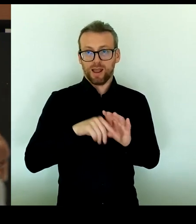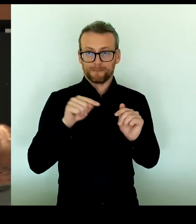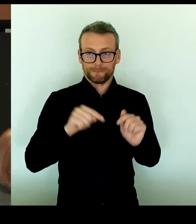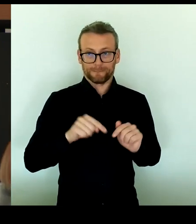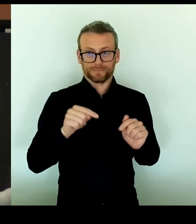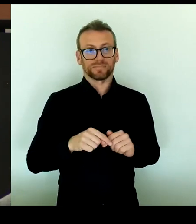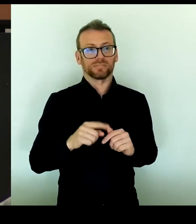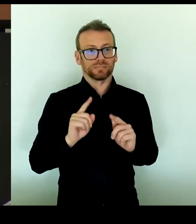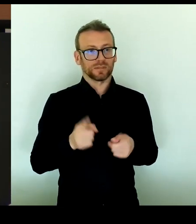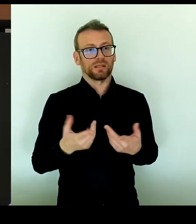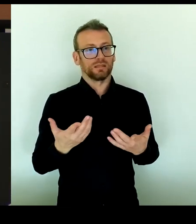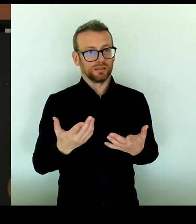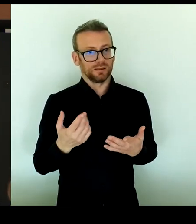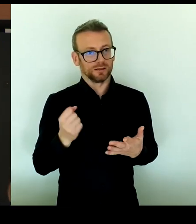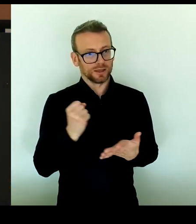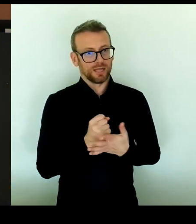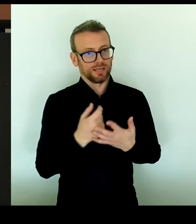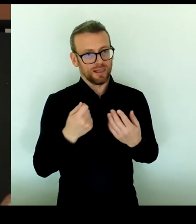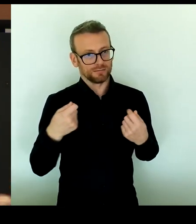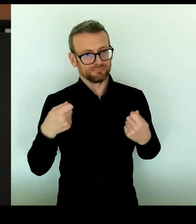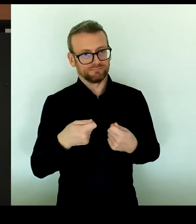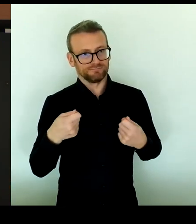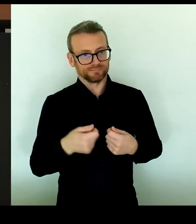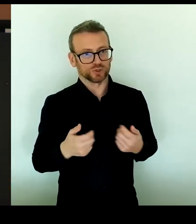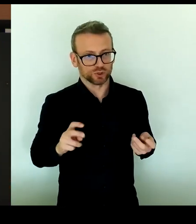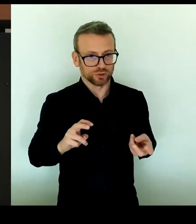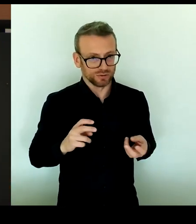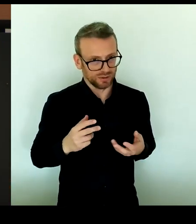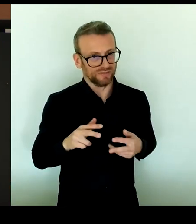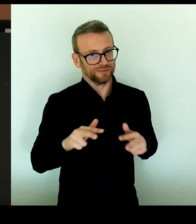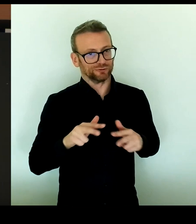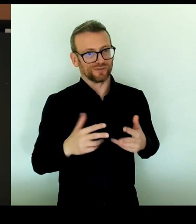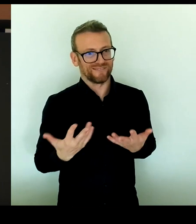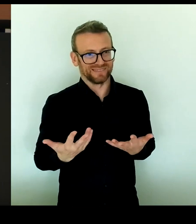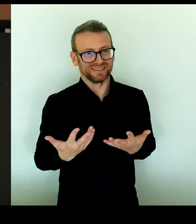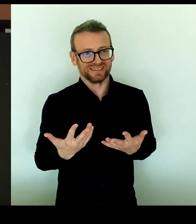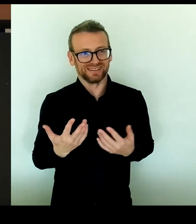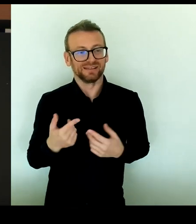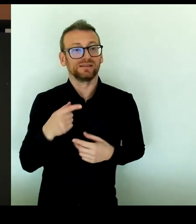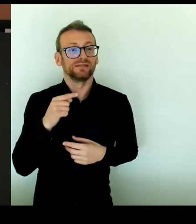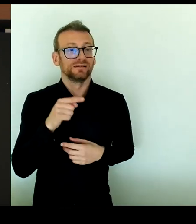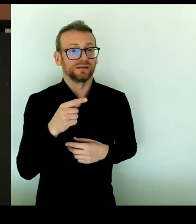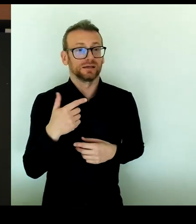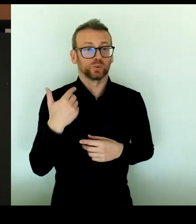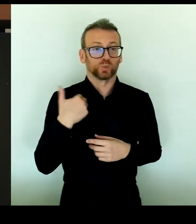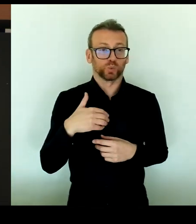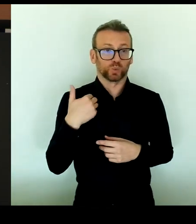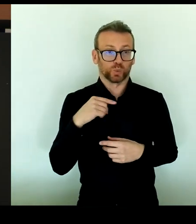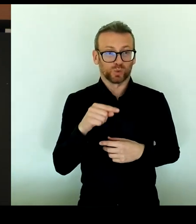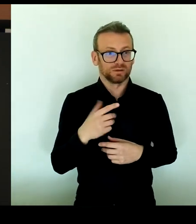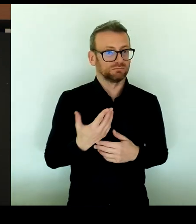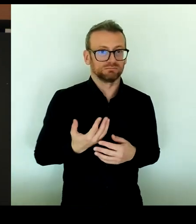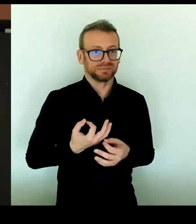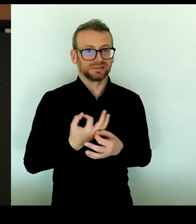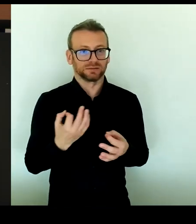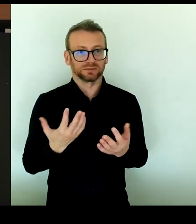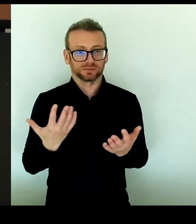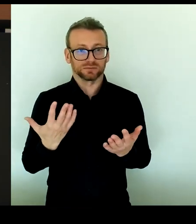die alle Akteurinnen gleichermaßen in die Pflicht nimmt. Und die alle Akteure darin bestärkt, und gegebenenfalls